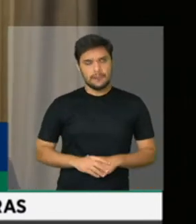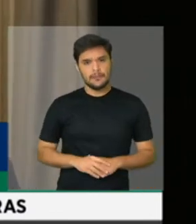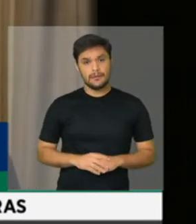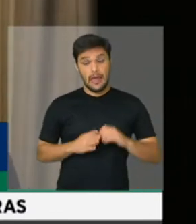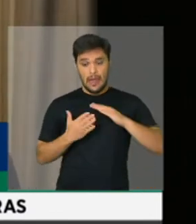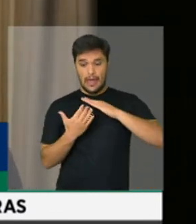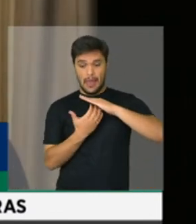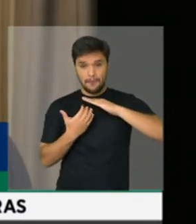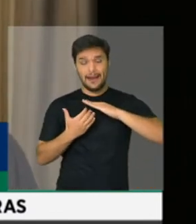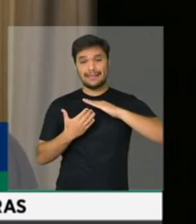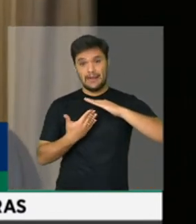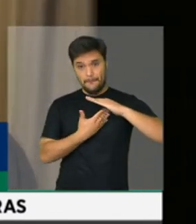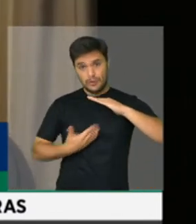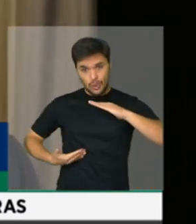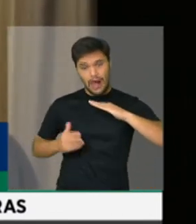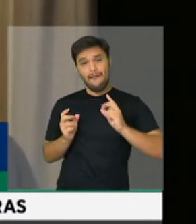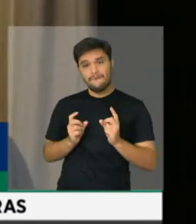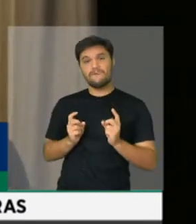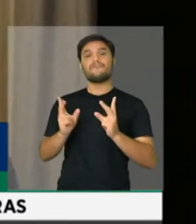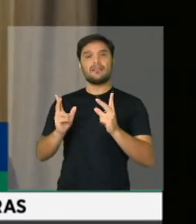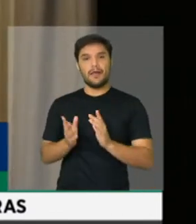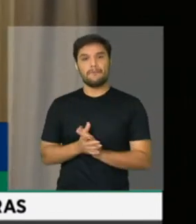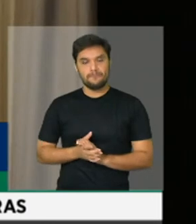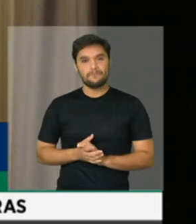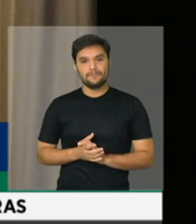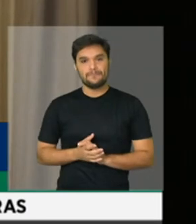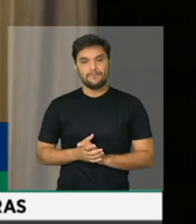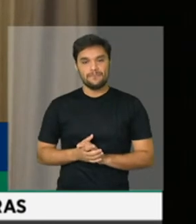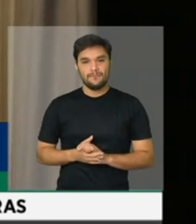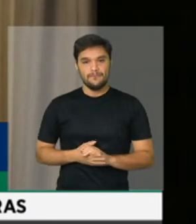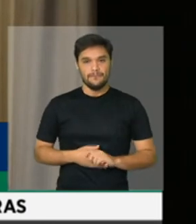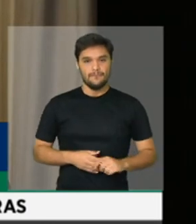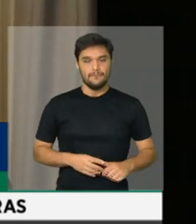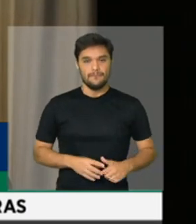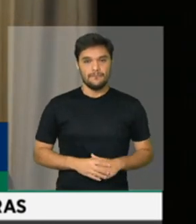BIBO NUNES. -- [DEPUTADO]: GRATO, DIGNÍSSIMO PRESIDENTE. ESTÃO